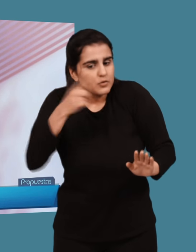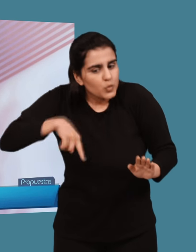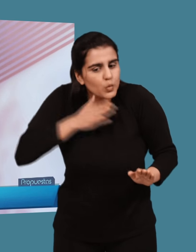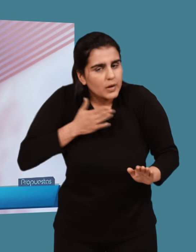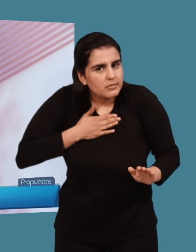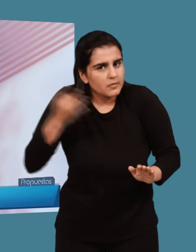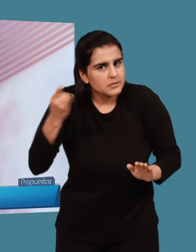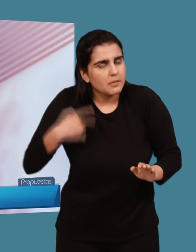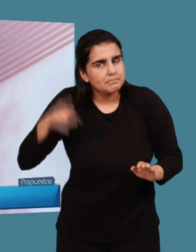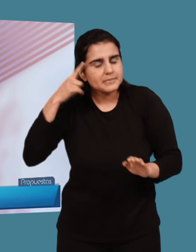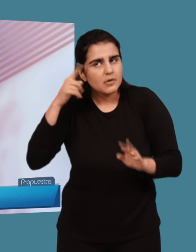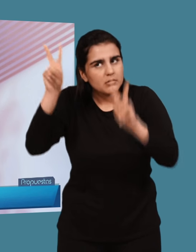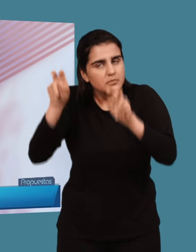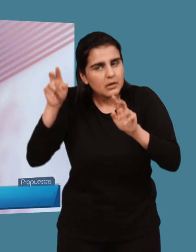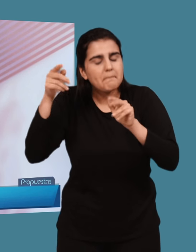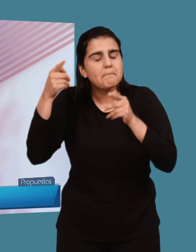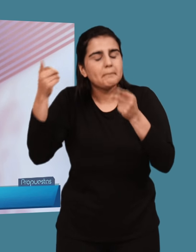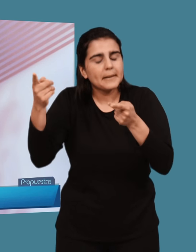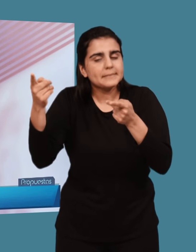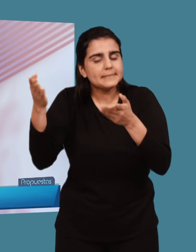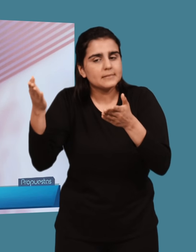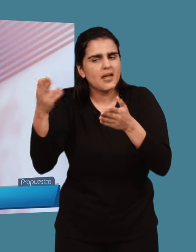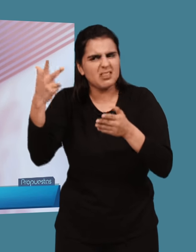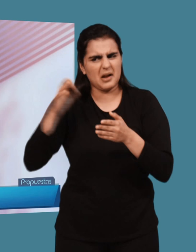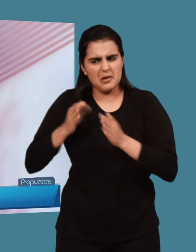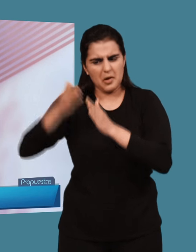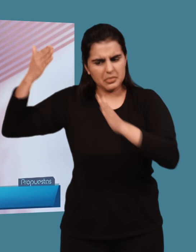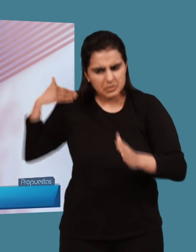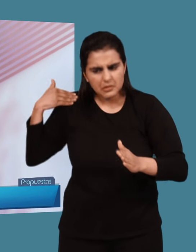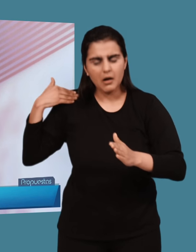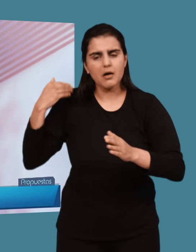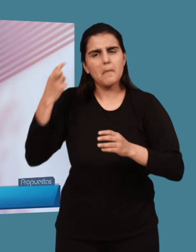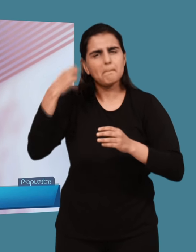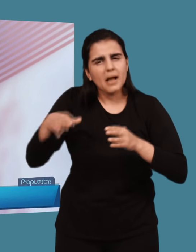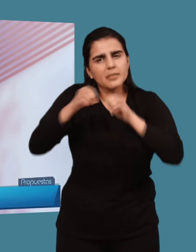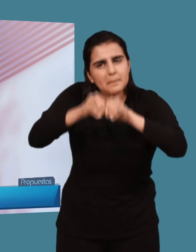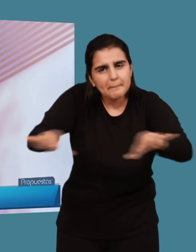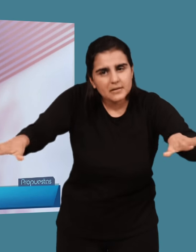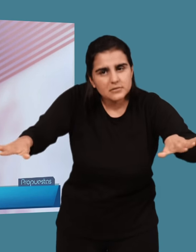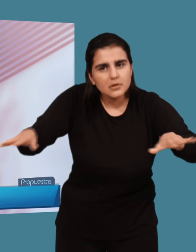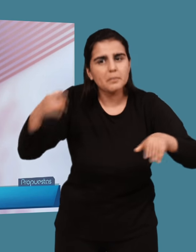pero nuestra Universidad tomó el tema y desarrolló a partir de tres años atrás, junto con el plan de expansión,